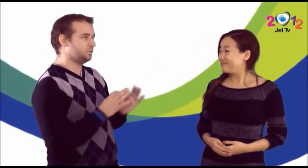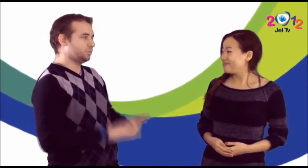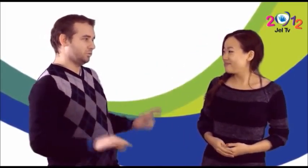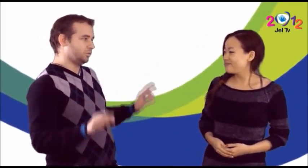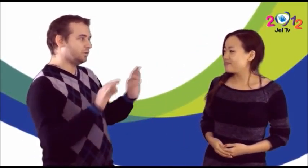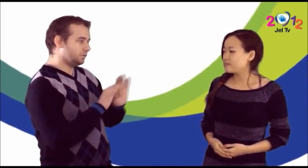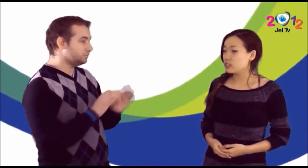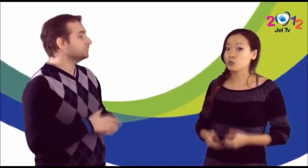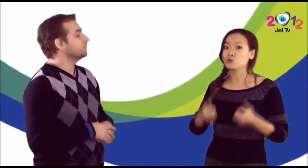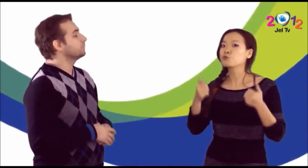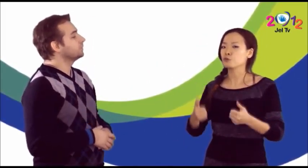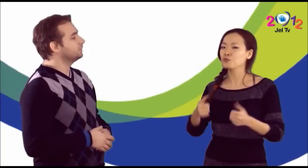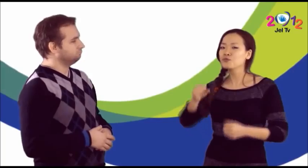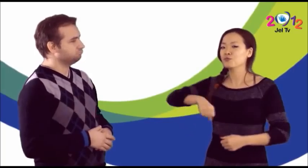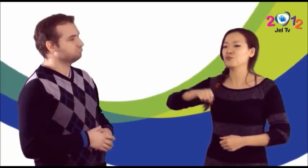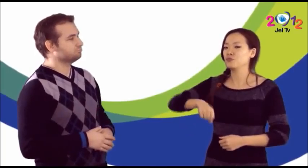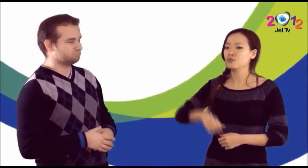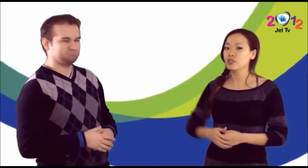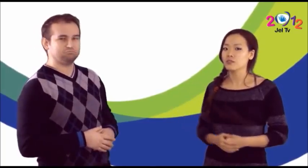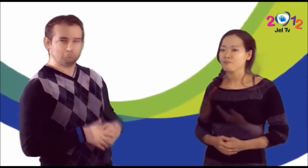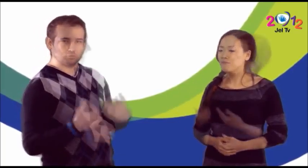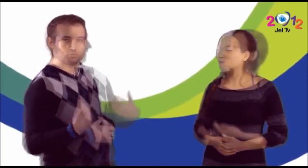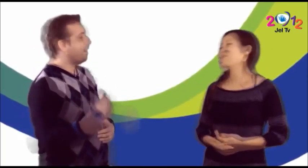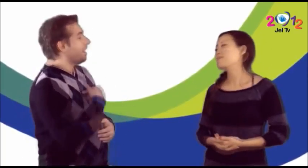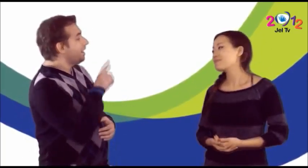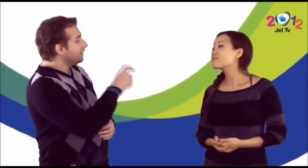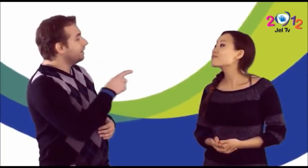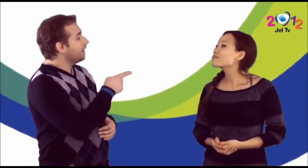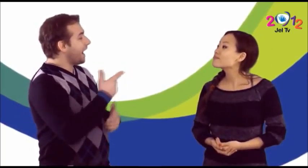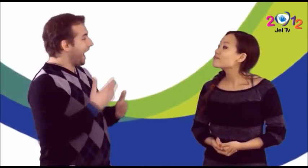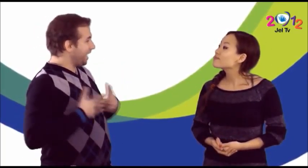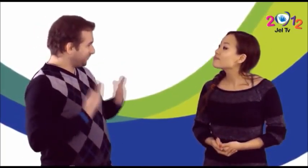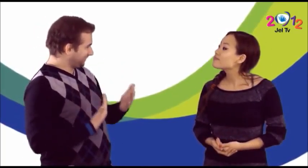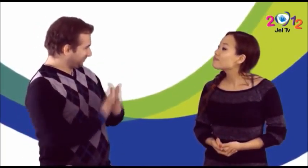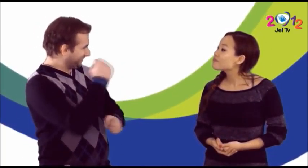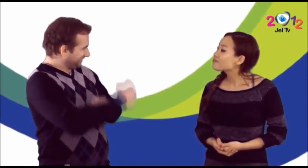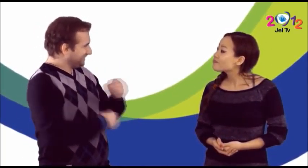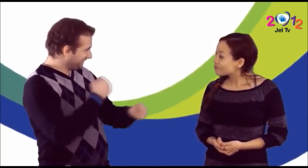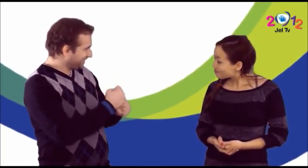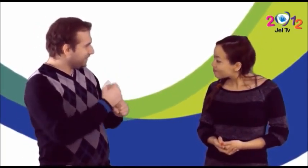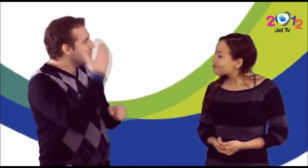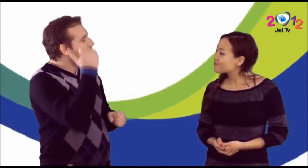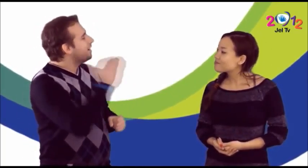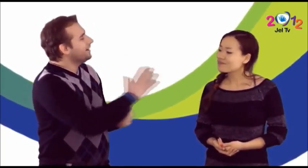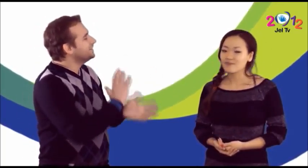Ez nagyon jó, fontos is. - Igen, valóban. „Boldog új évet kívánok” ezt hogy jelelik nálatok?